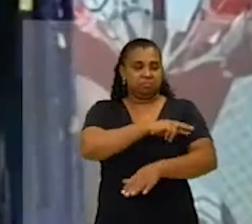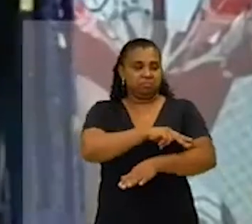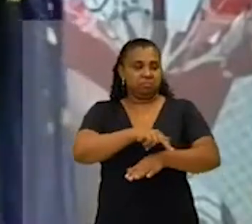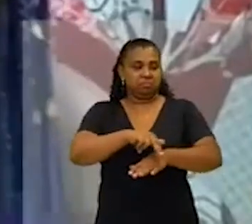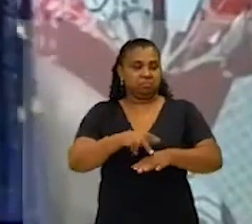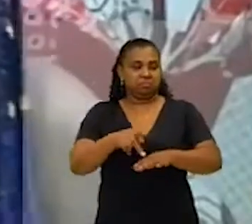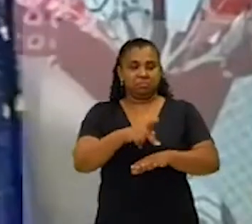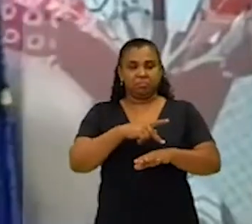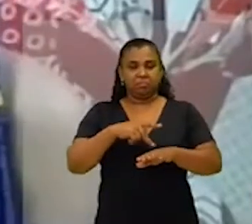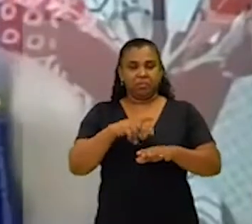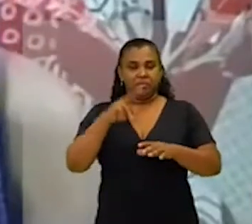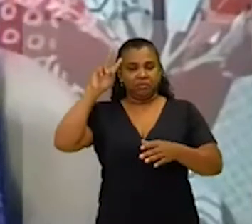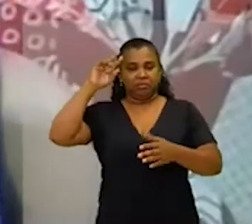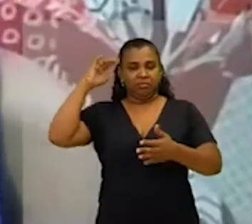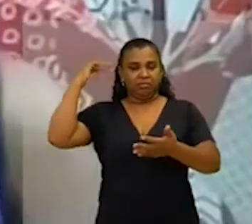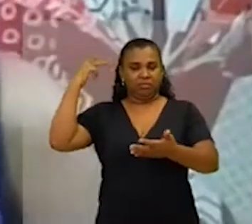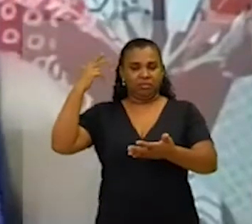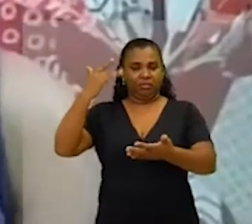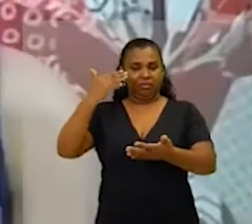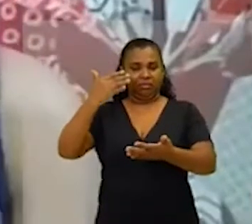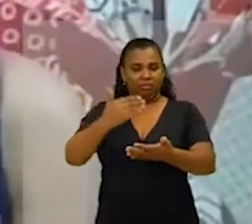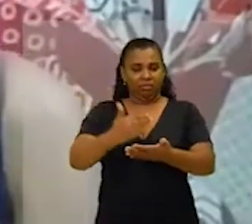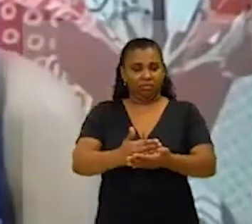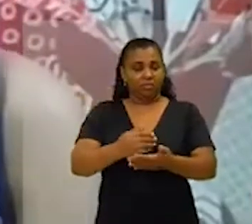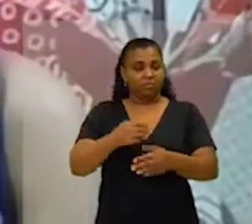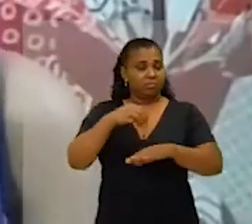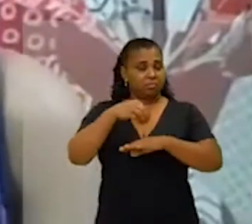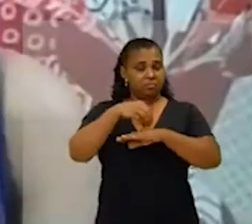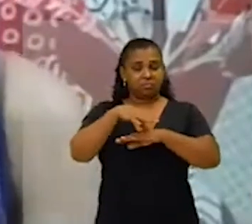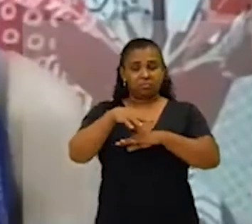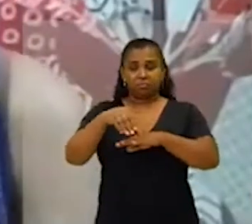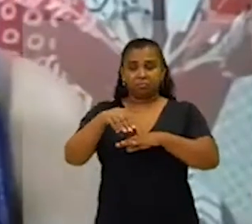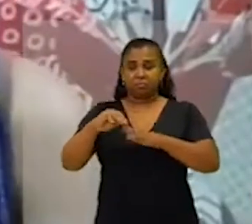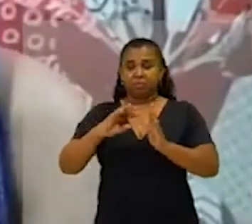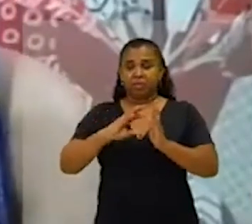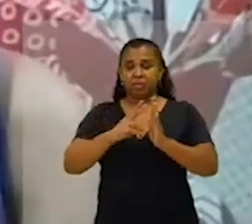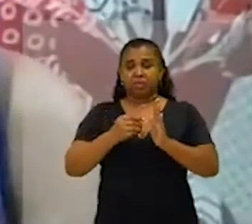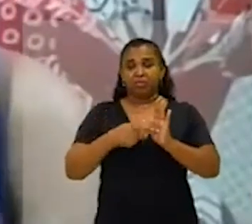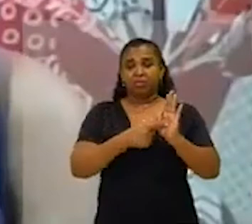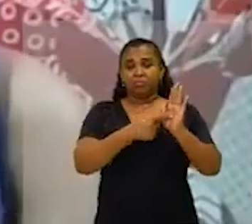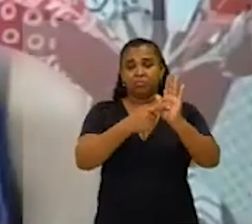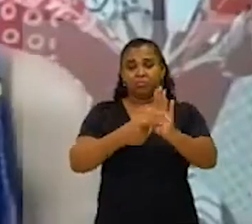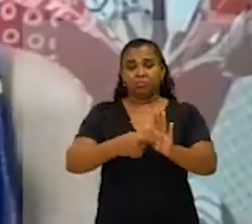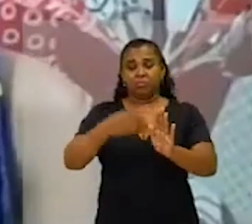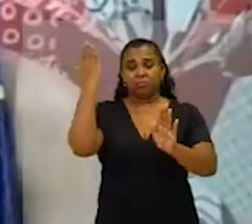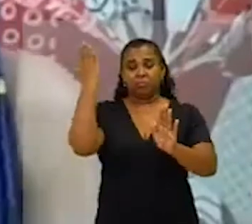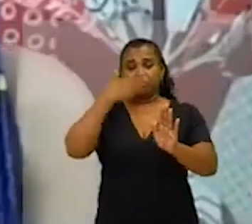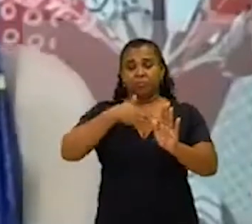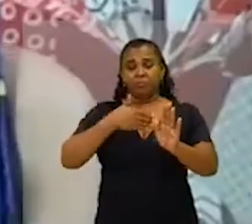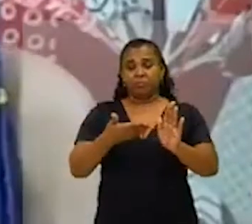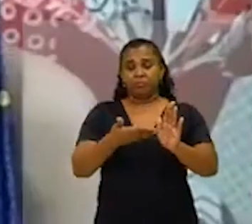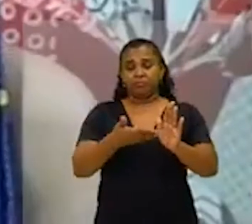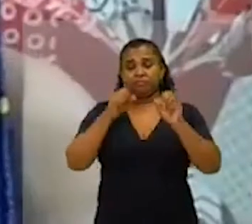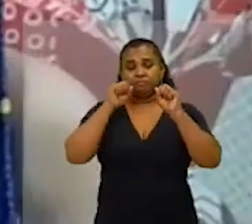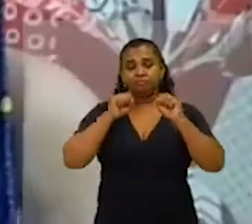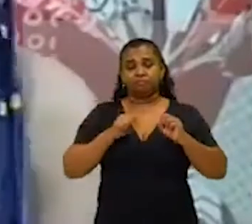como nosso se nós não podemos trazer esses dados e comprovar com esses dados né E aí ampliou isso